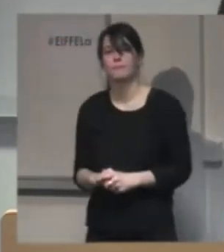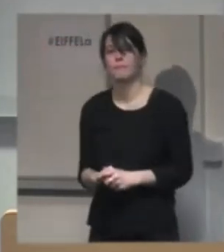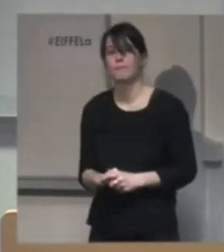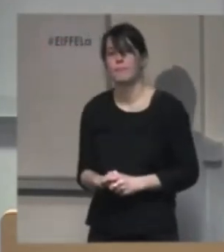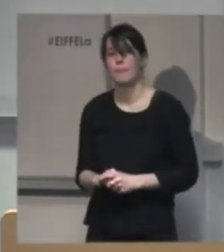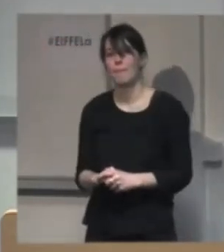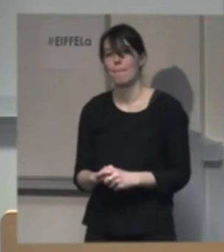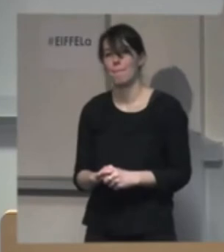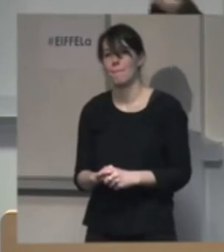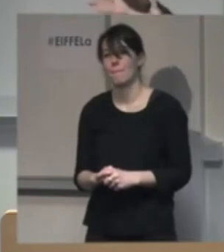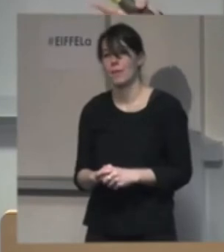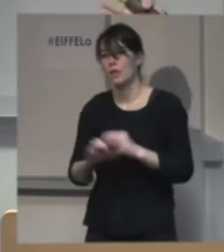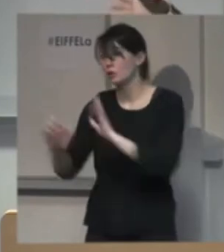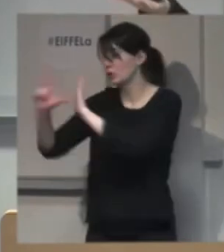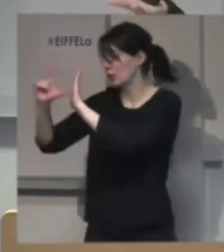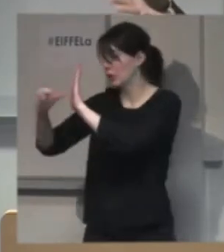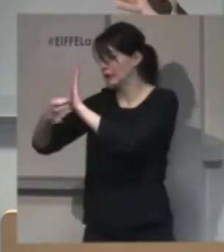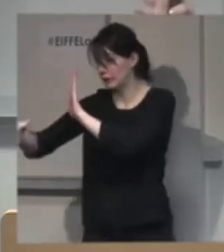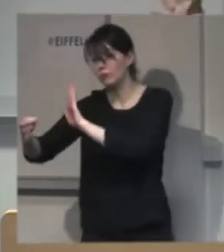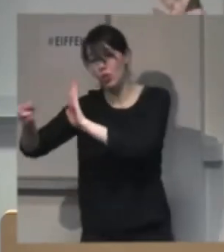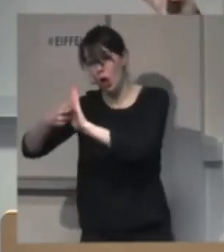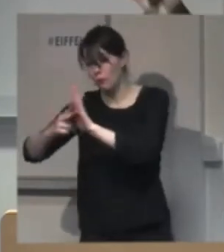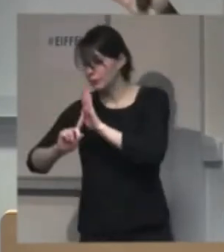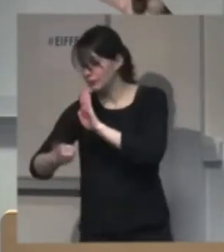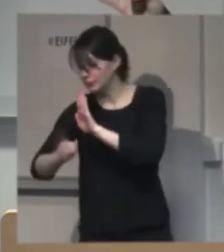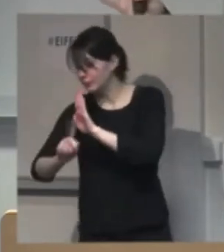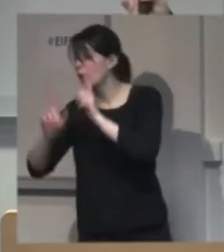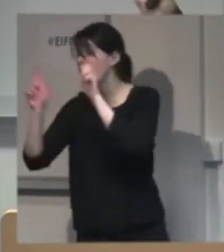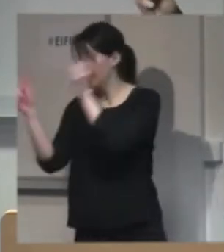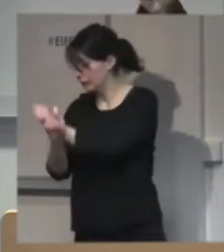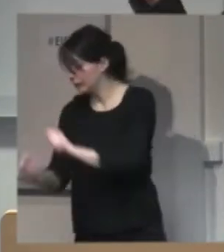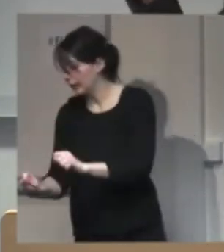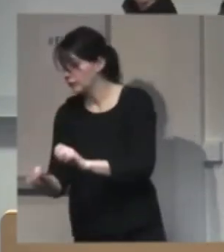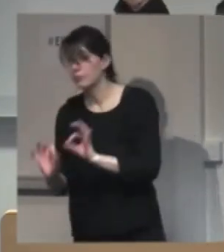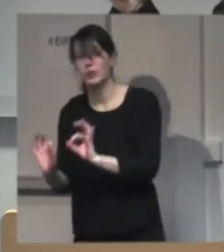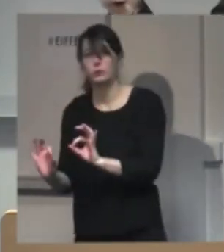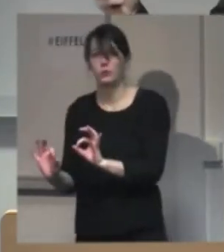La loi va dire : "Il faut respecter des normes." Donc, on repasse aux normes, mais cette fois au sens standard,